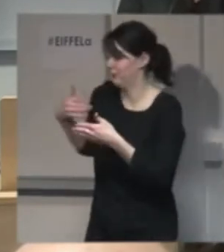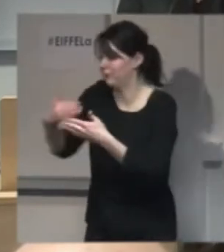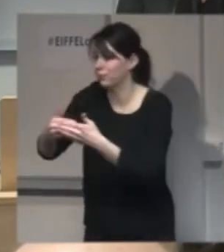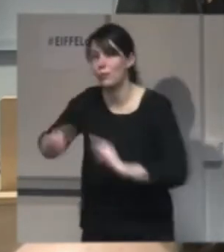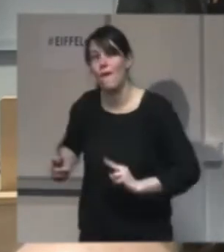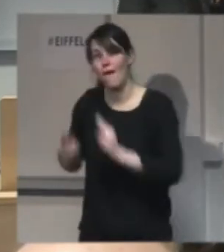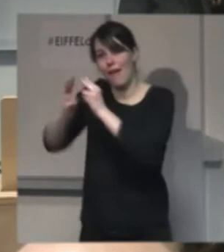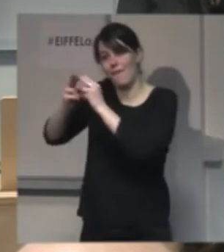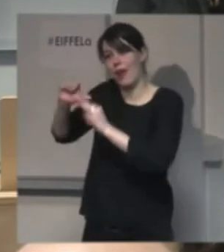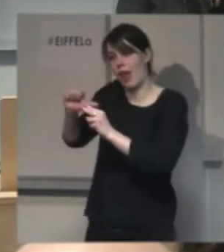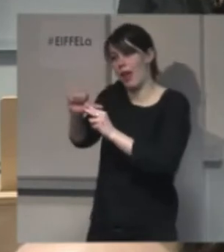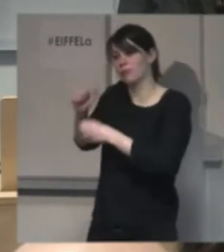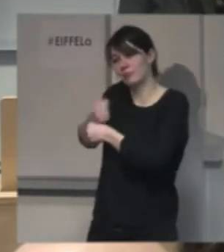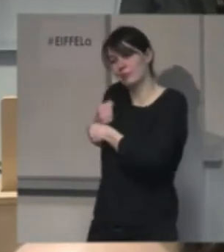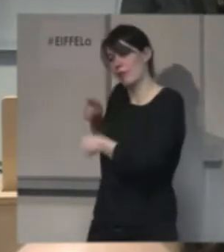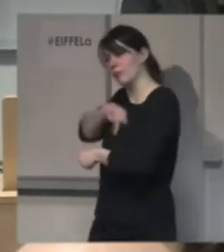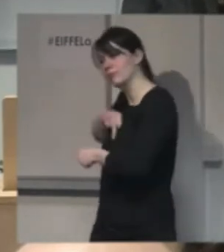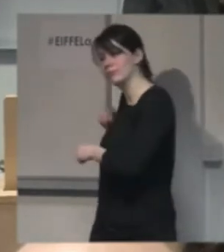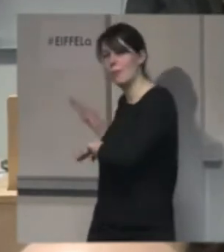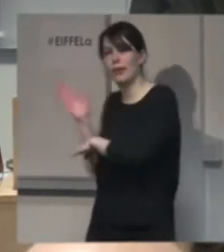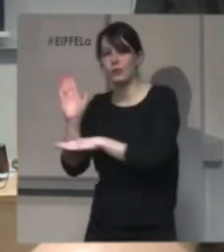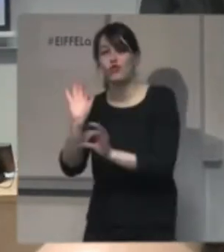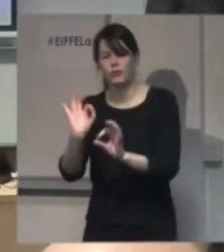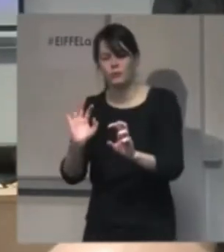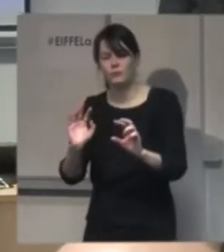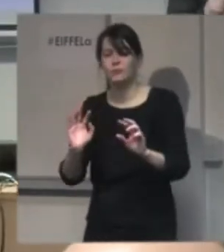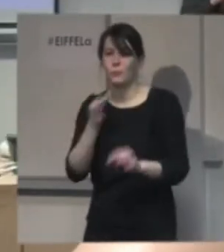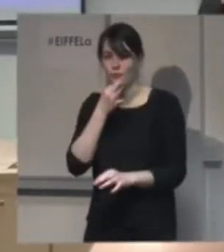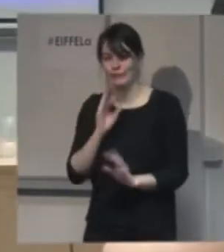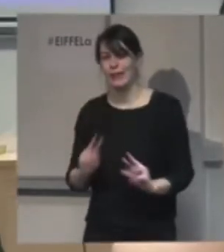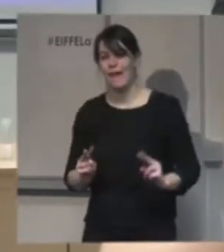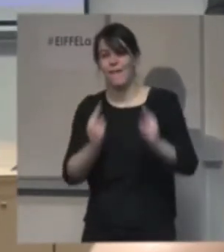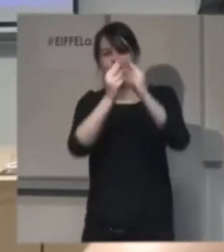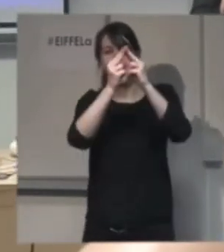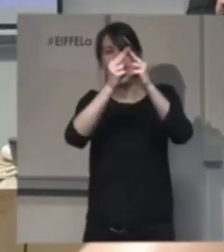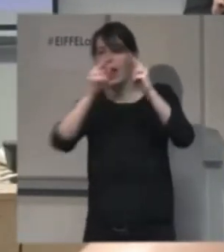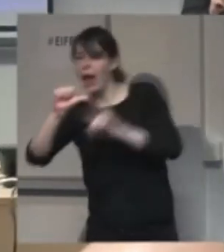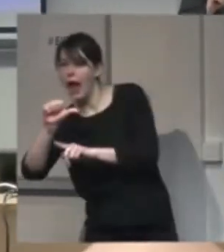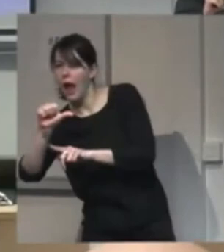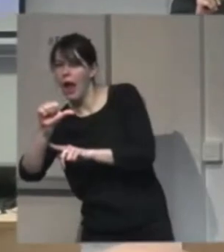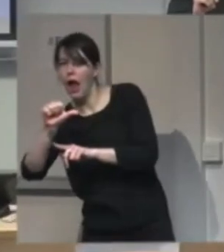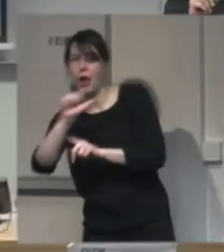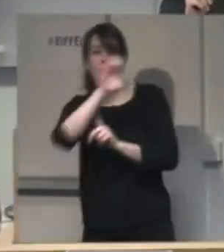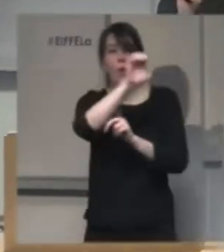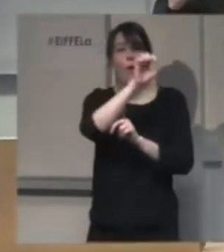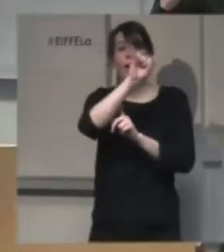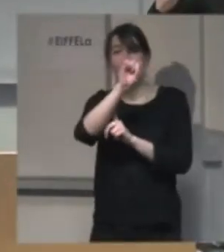J'en profite juste pour dire... EIFFELa, on a dit "petit a", parce que tout est en majuscules sauf le "a".